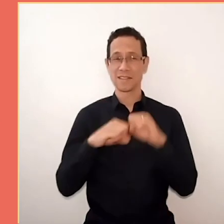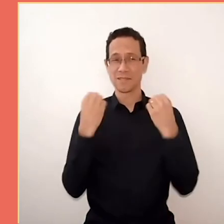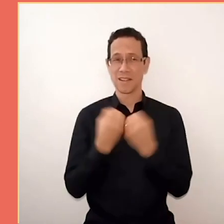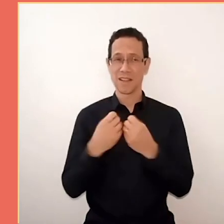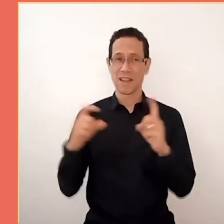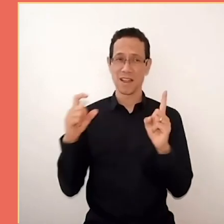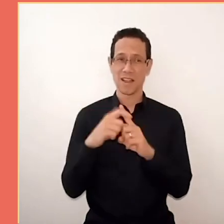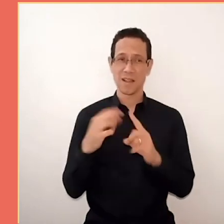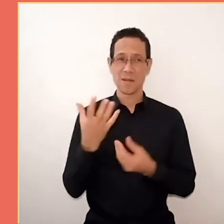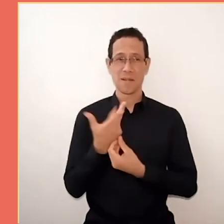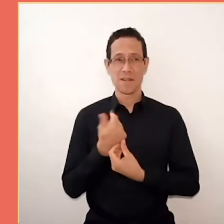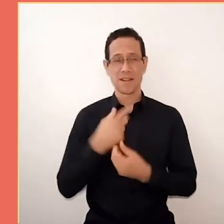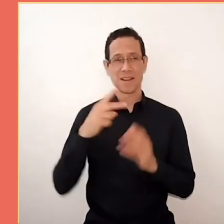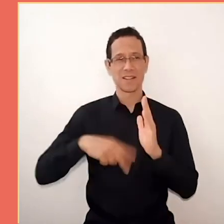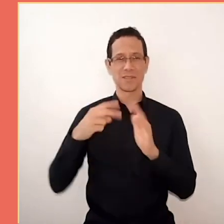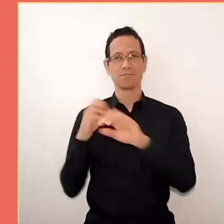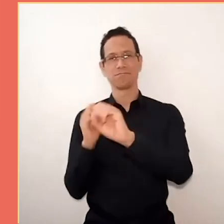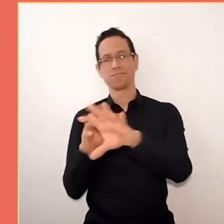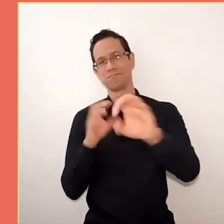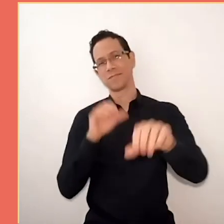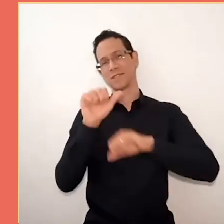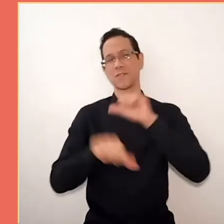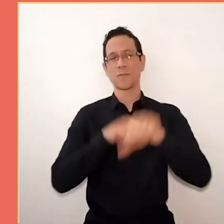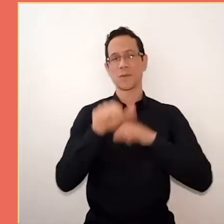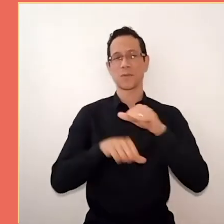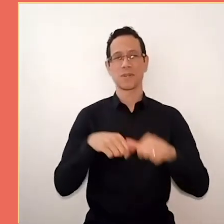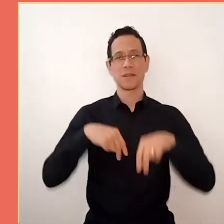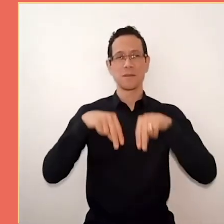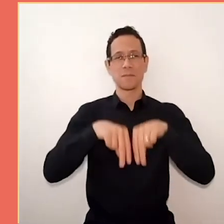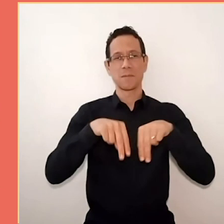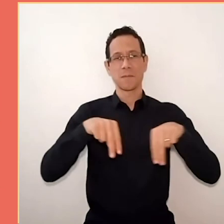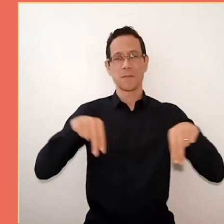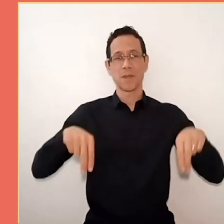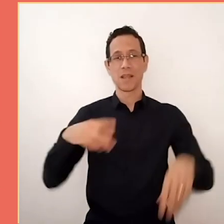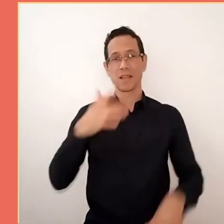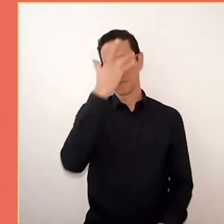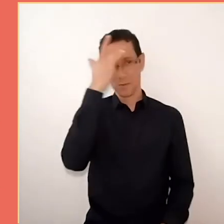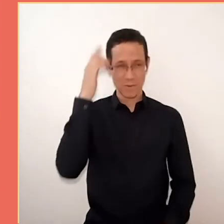Para uma Educação Transformadora. E aí tem sete pessoas abraçadas, agradecendo,